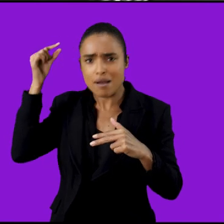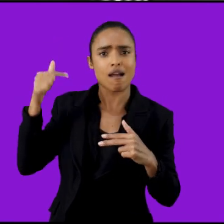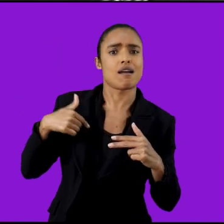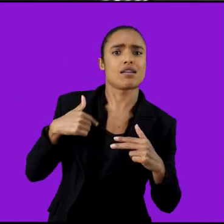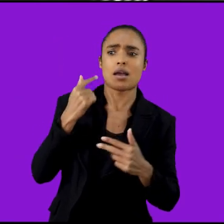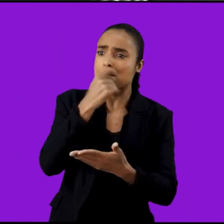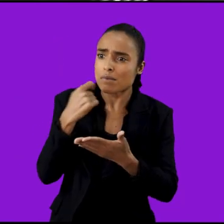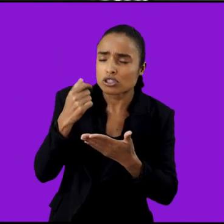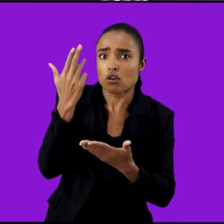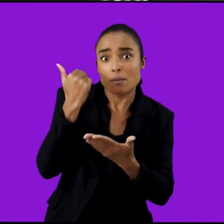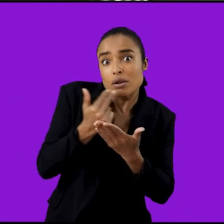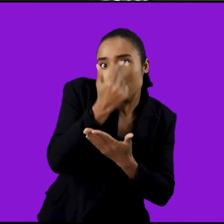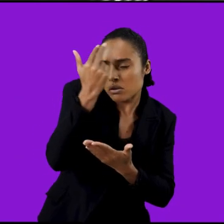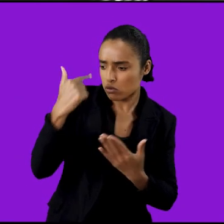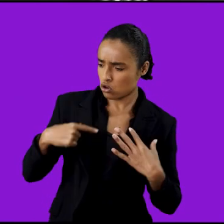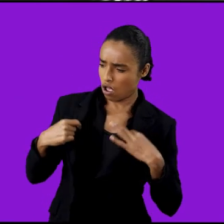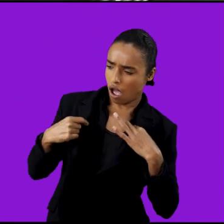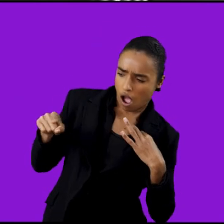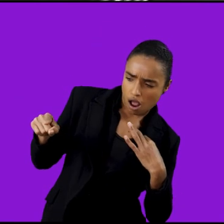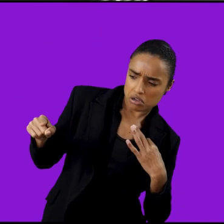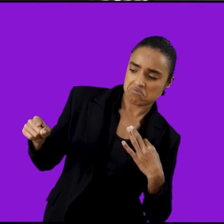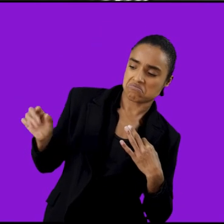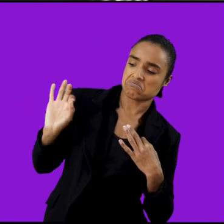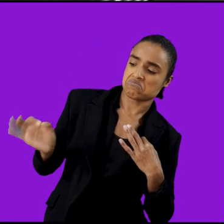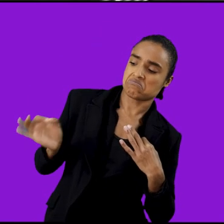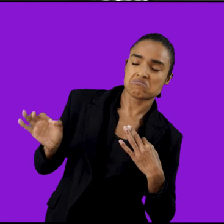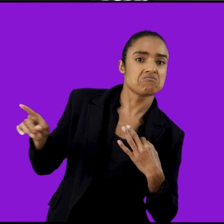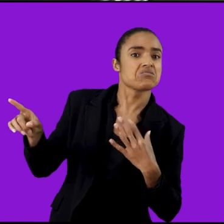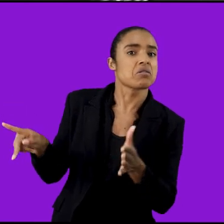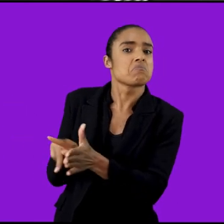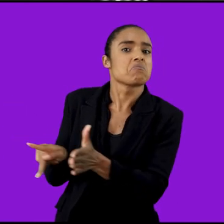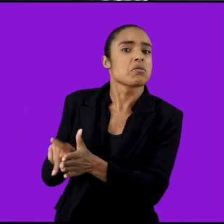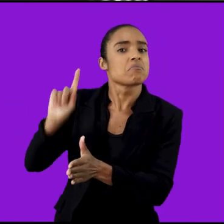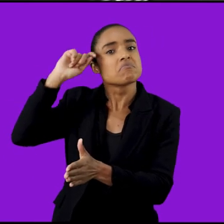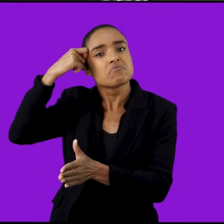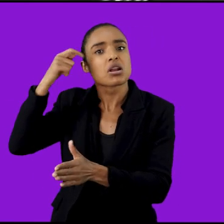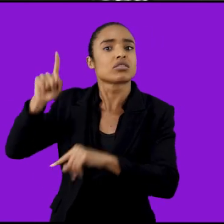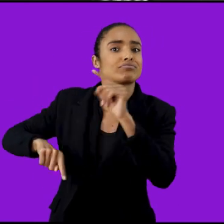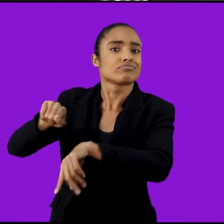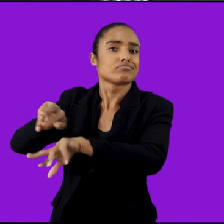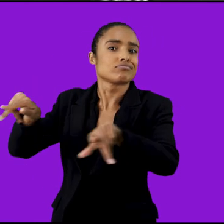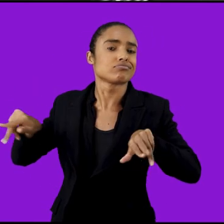essa? Que lifesyle é esse?” Eu quero isso, entendeu? E isso foi uma onda de ressonância, né? Quando cê era criança, cê sonhava em ser